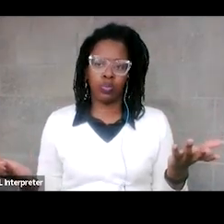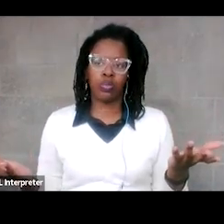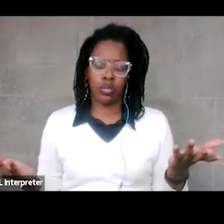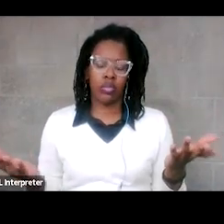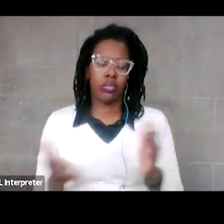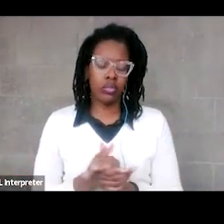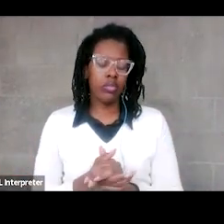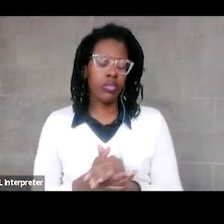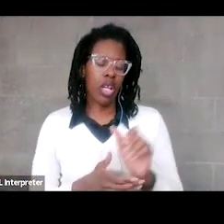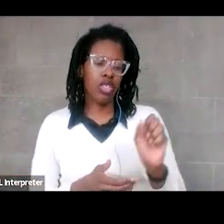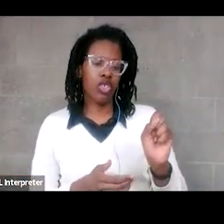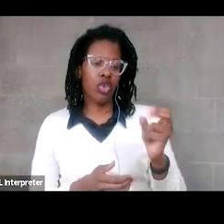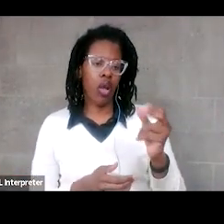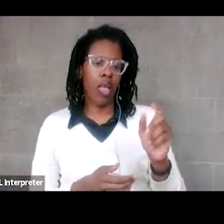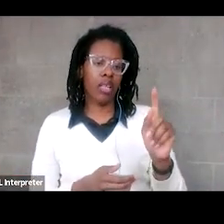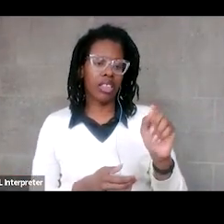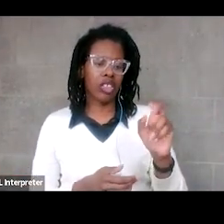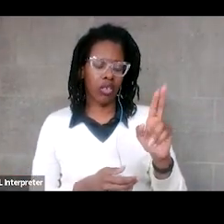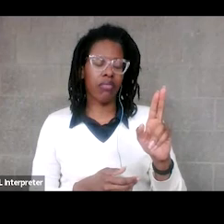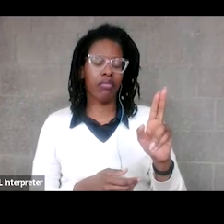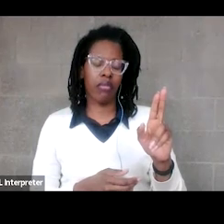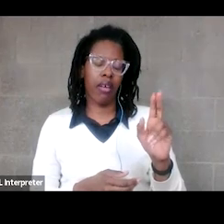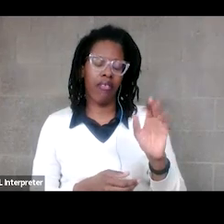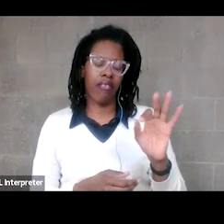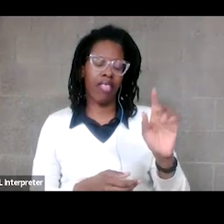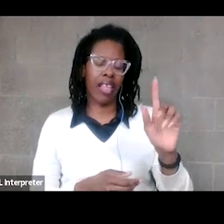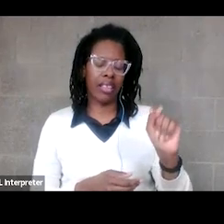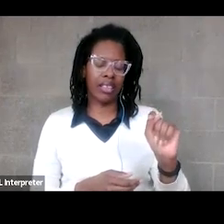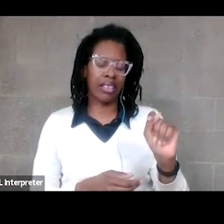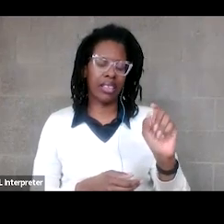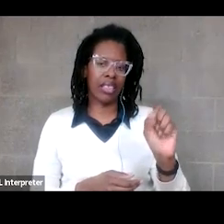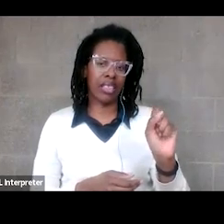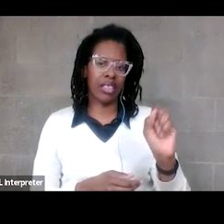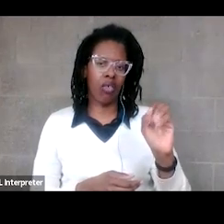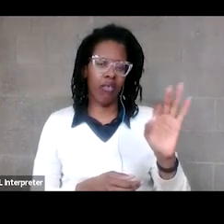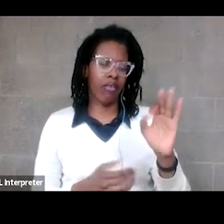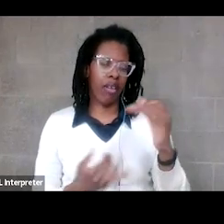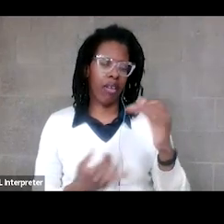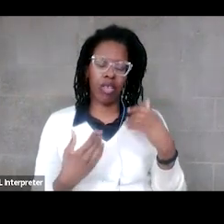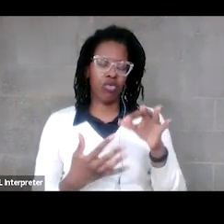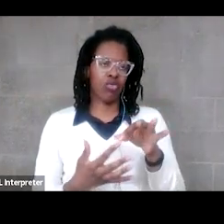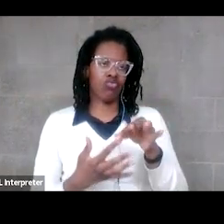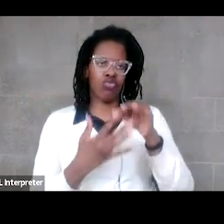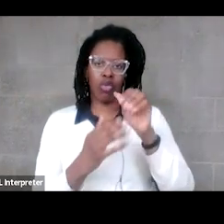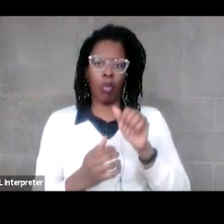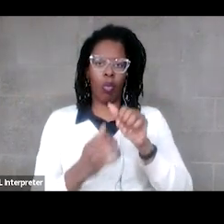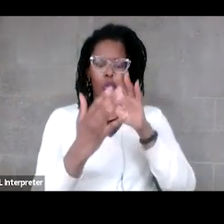Shelter of Flint tiene ese programa PATH, que proporciona un enfoque único en la gestión de casos.